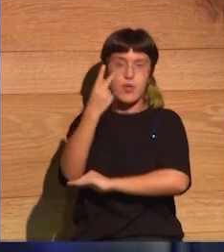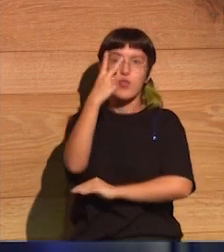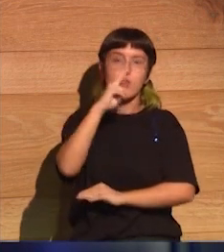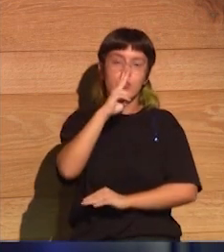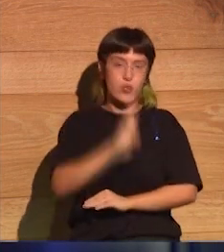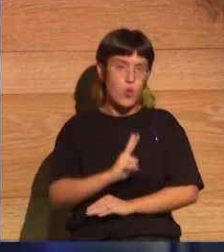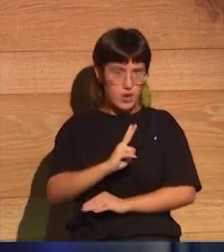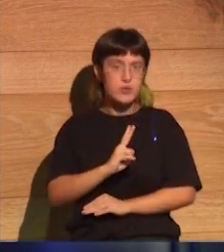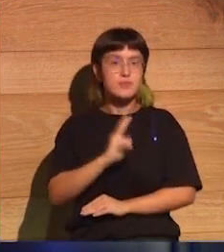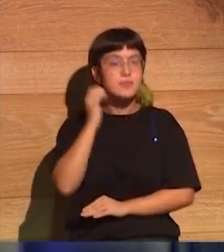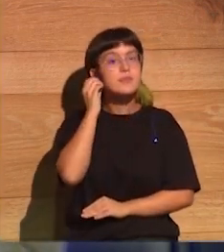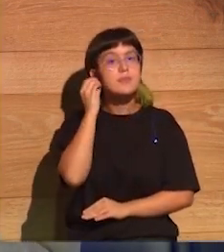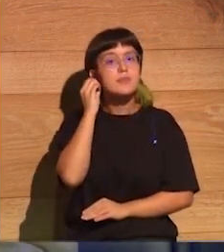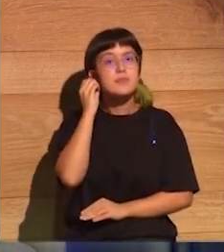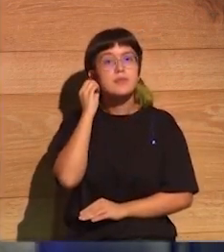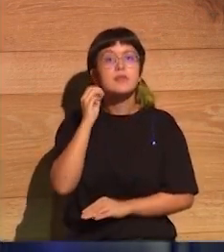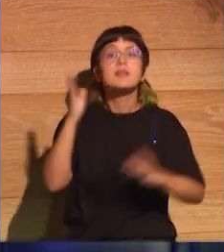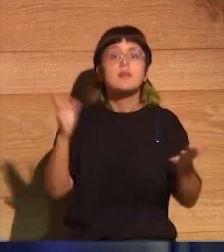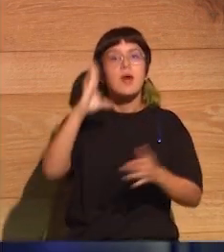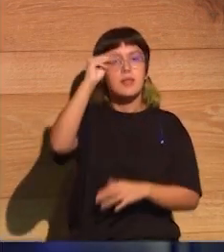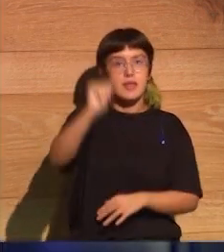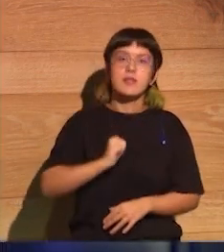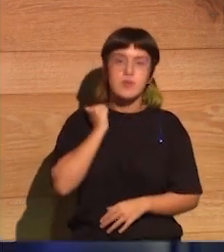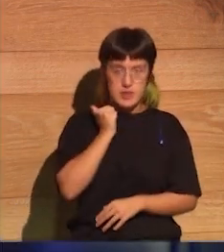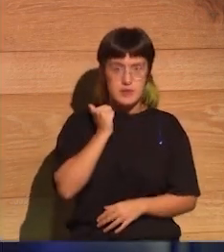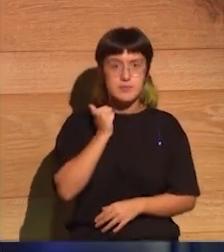Forum Valencia, de inteligencia artificial,